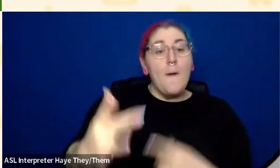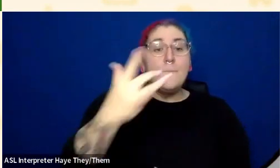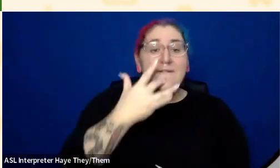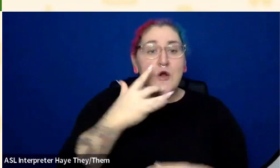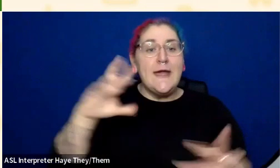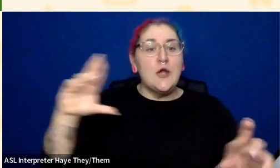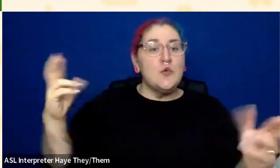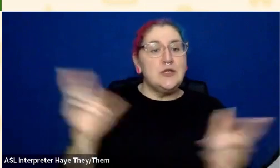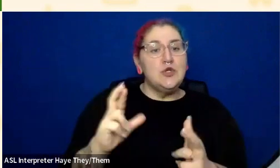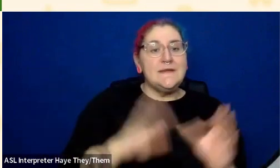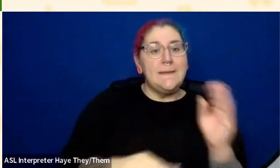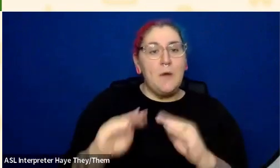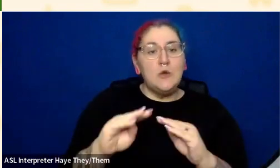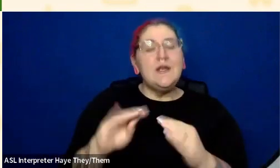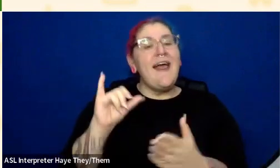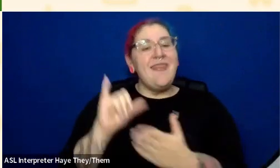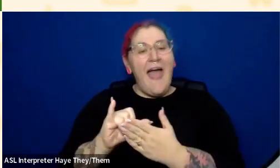No es necesario eliminar toda la animación por completo.